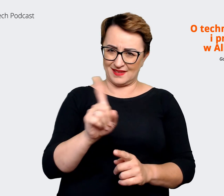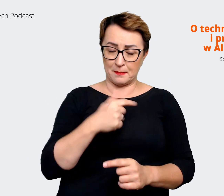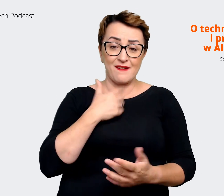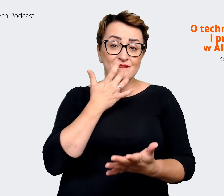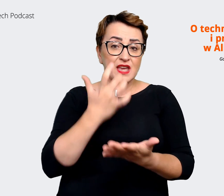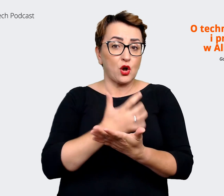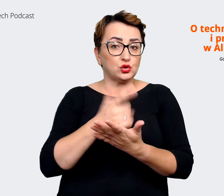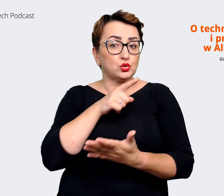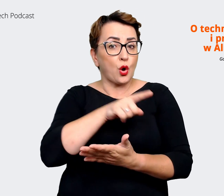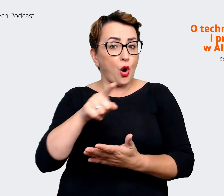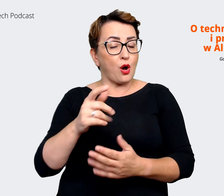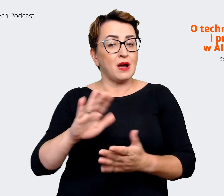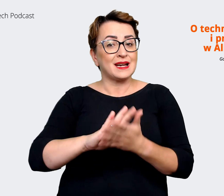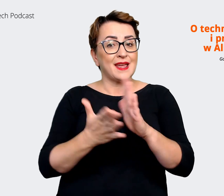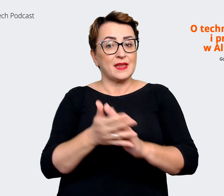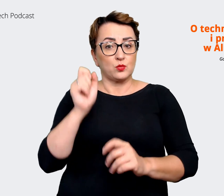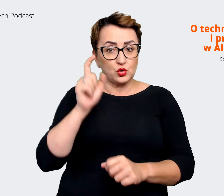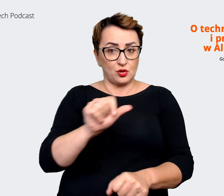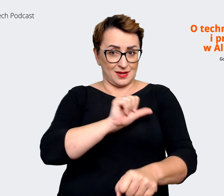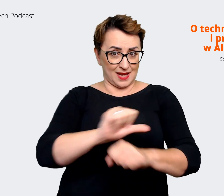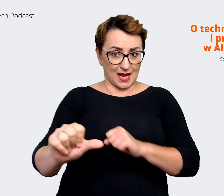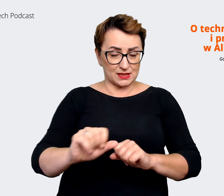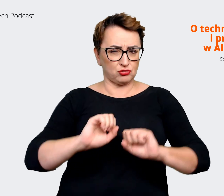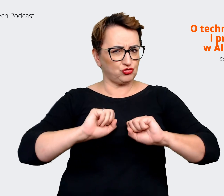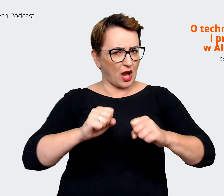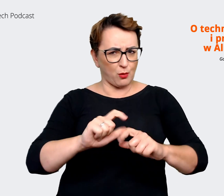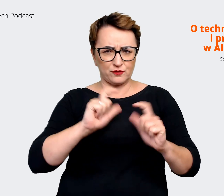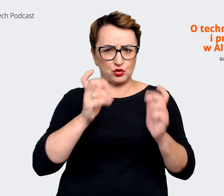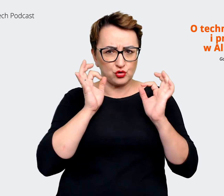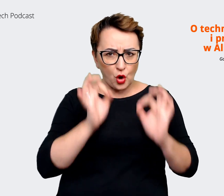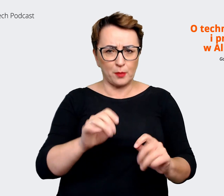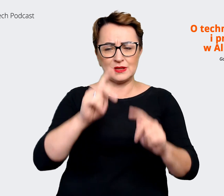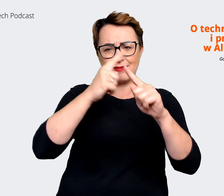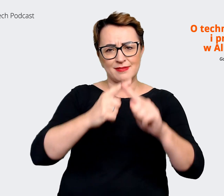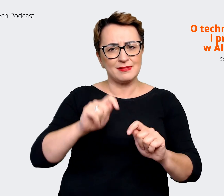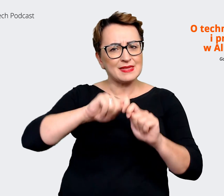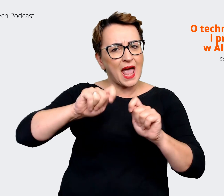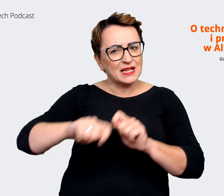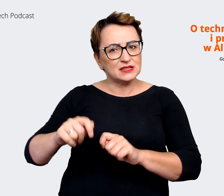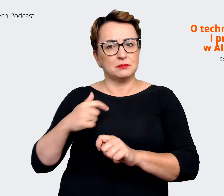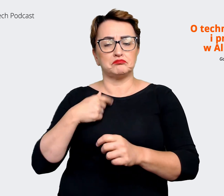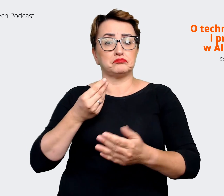rynku. Tę funkcjonalność, która jest już dobrze znana, wręcz przetestowana i doceniona w sposób,